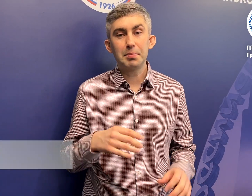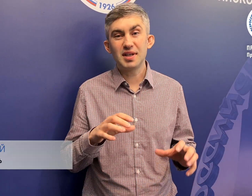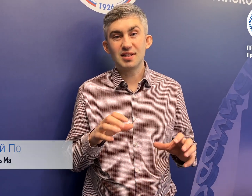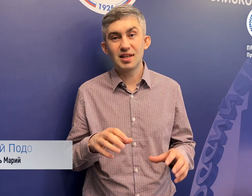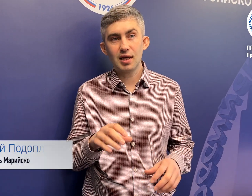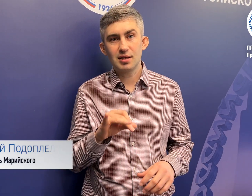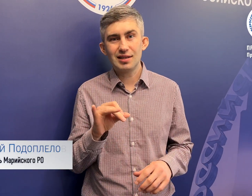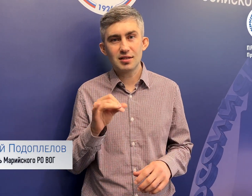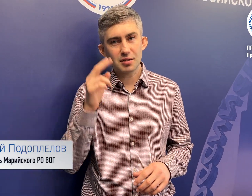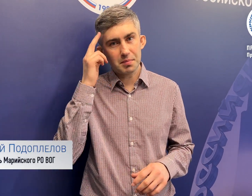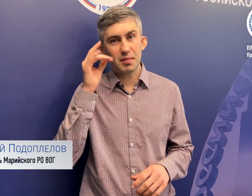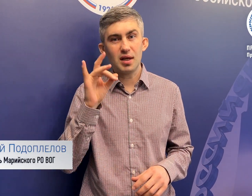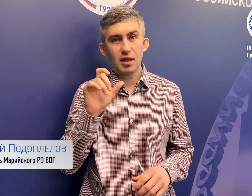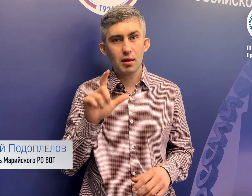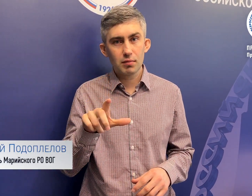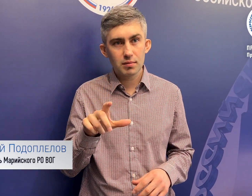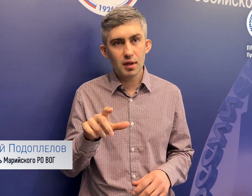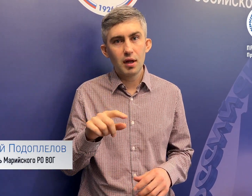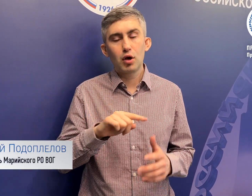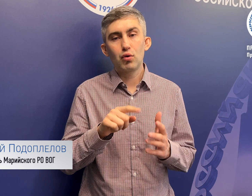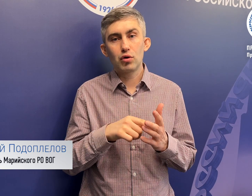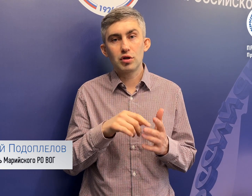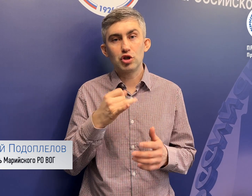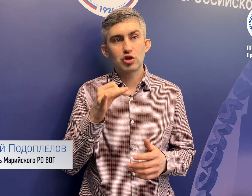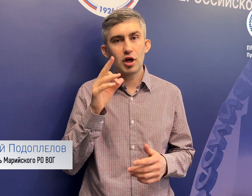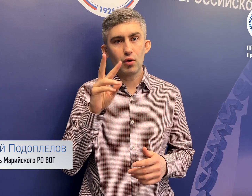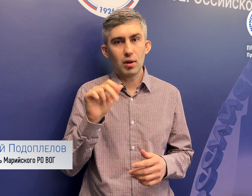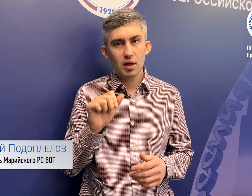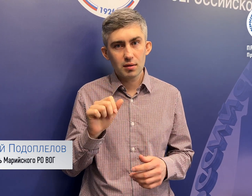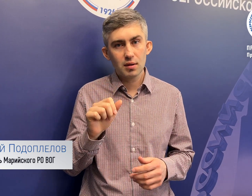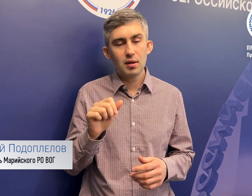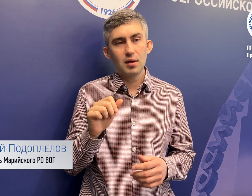Я являюсь председателем Марийского регионального отделения Всероссийского общества глухих.